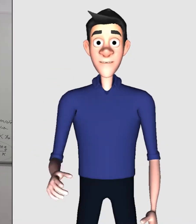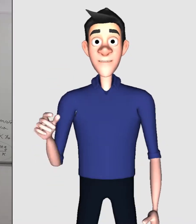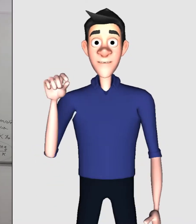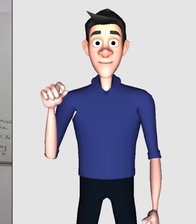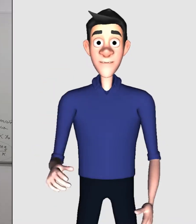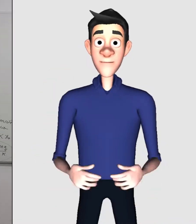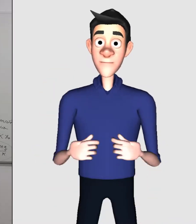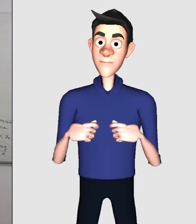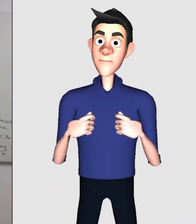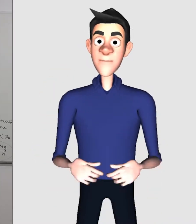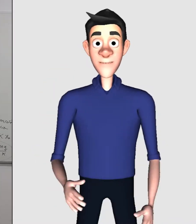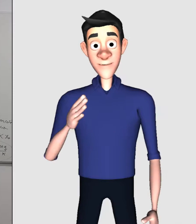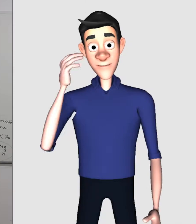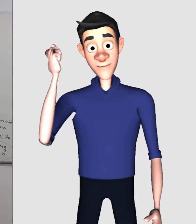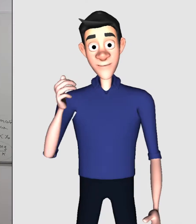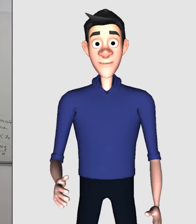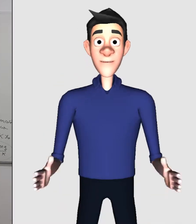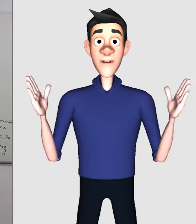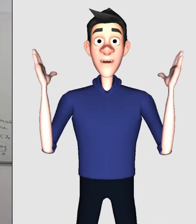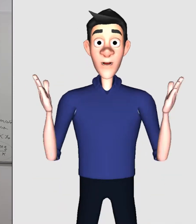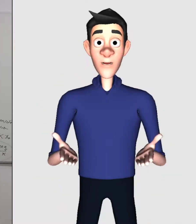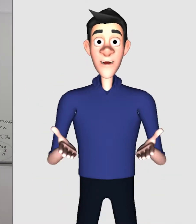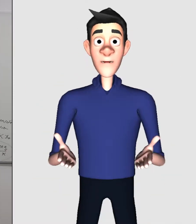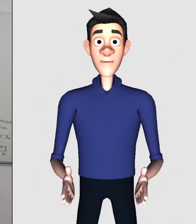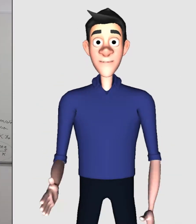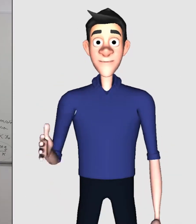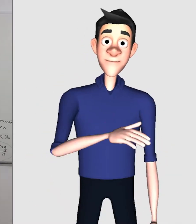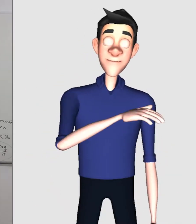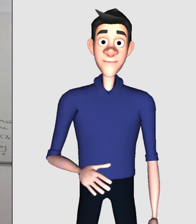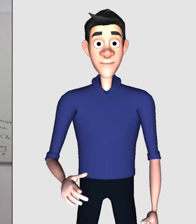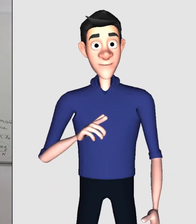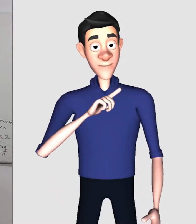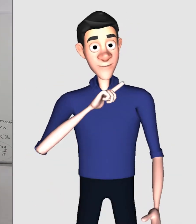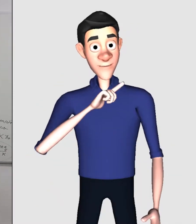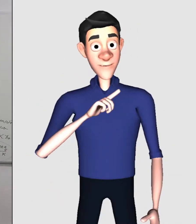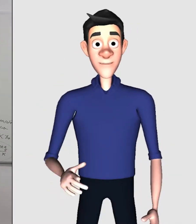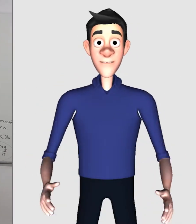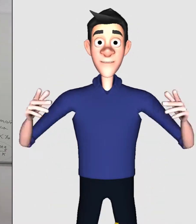Quando ela se grudam e começa a oscilar com uma velocidade inicial